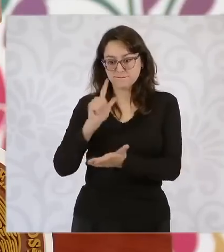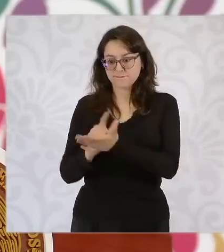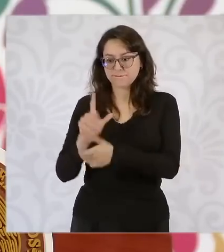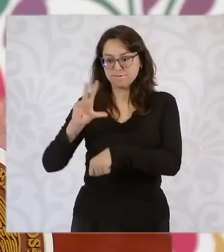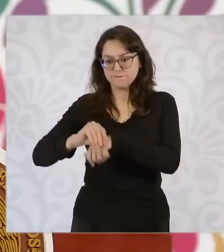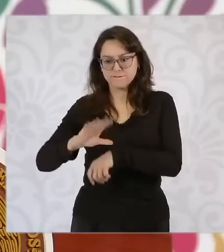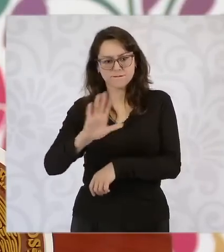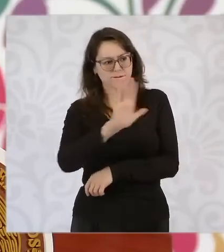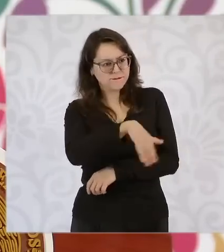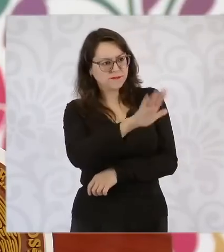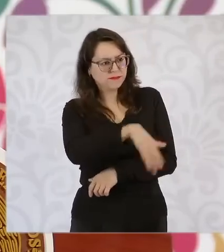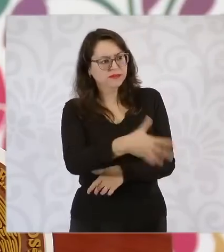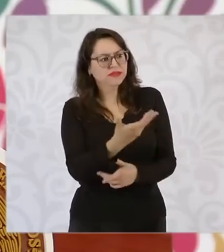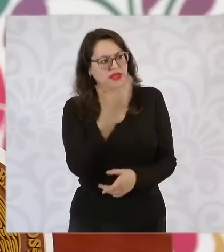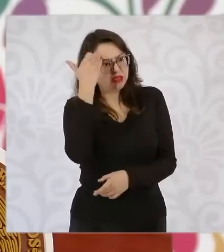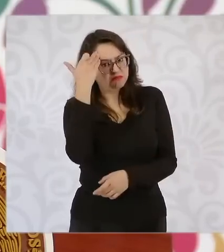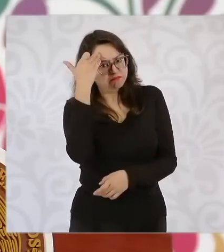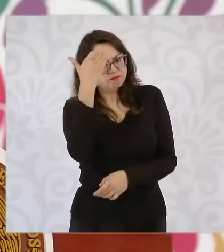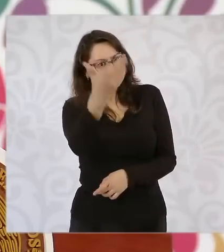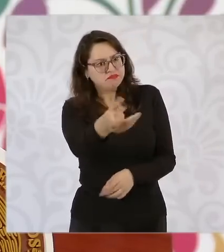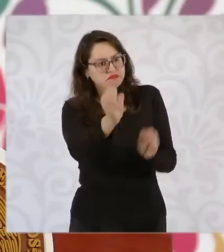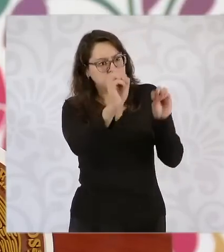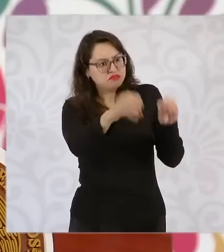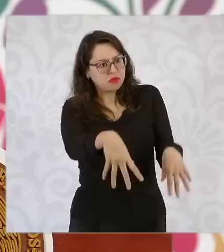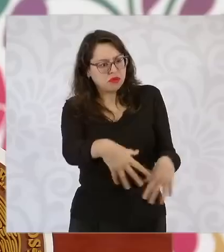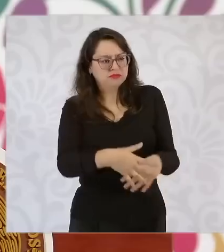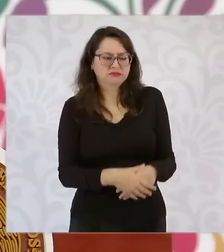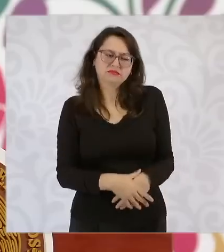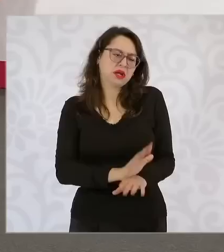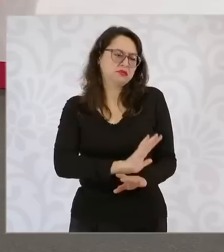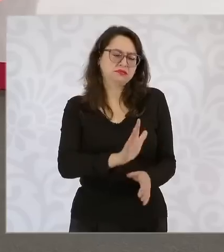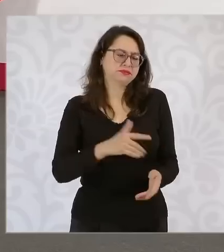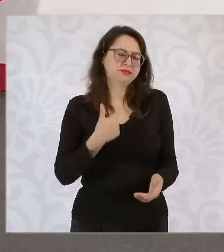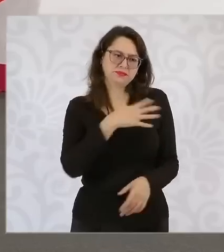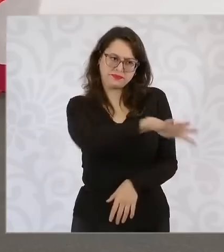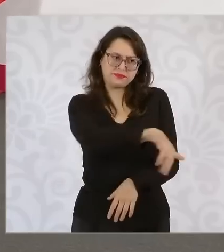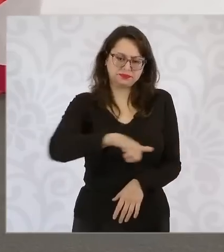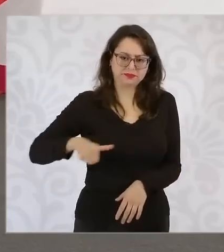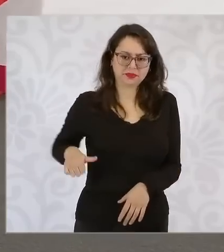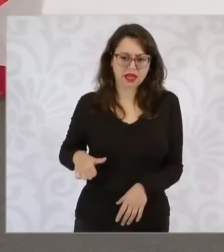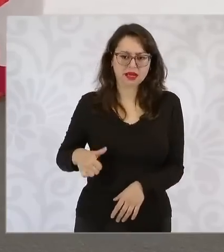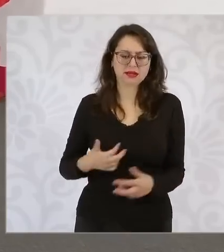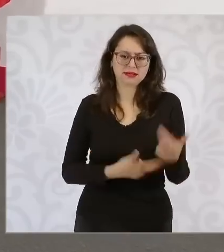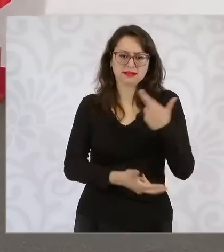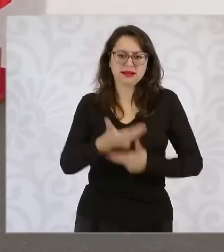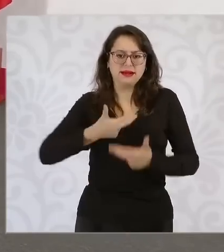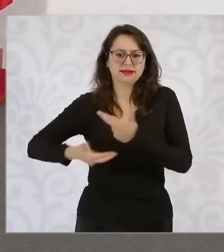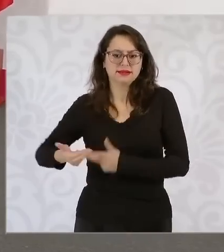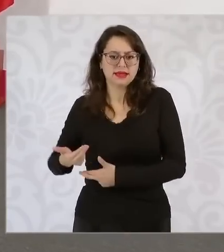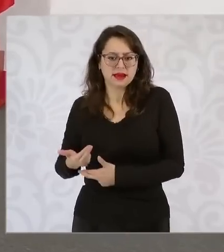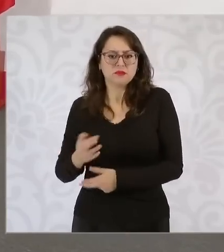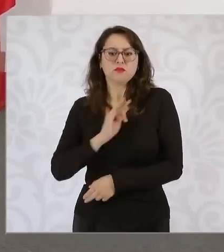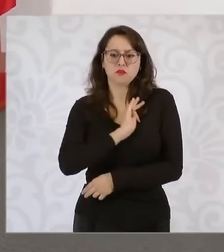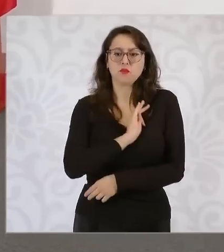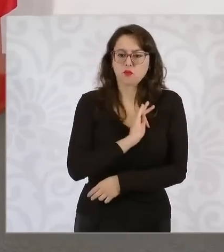tiempo están así para que en todo caso entre Pemex otra cosa muy importante es que antes había rondas